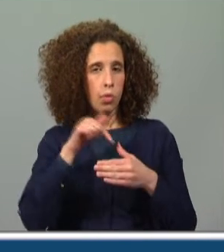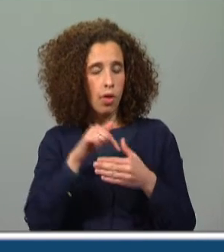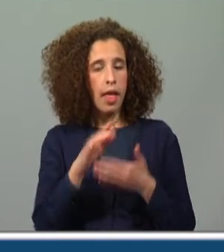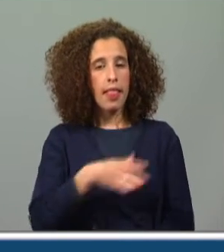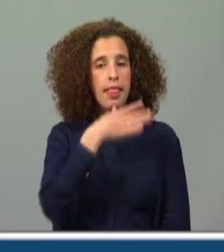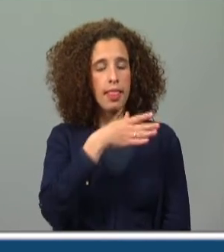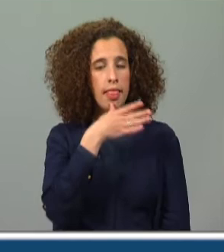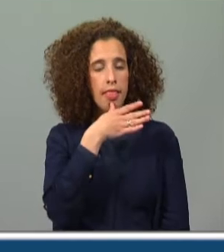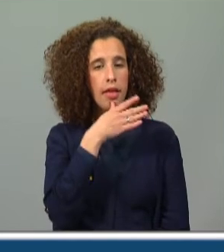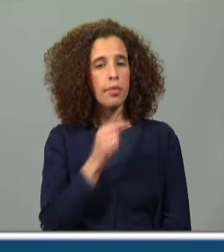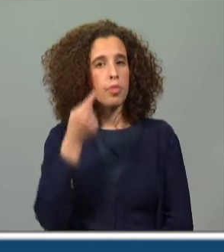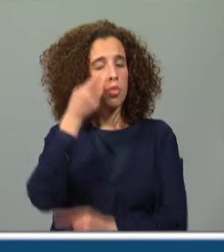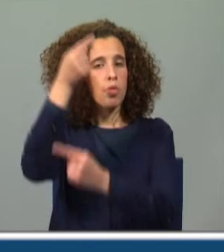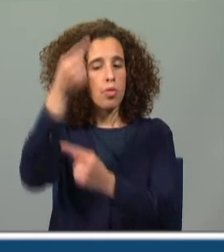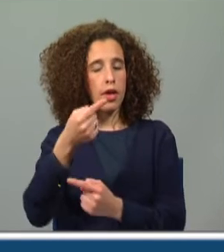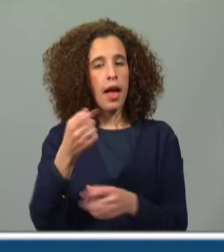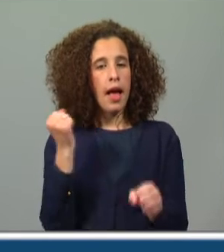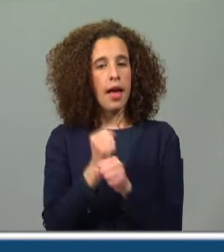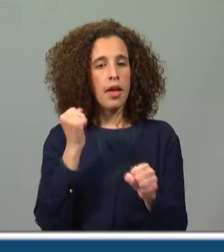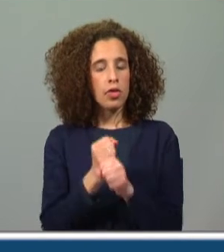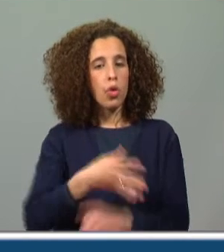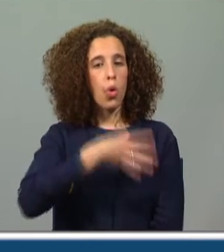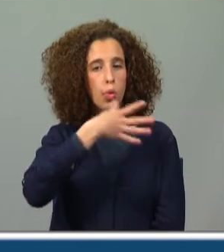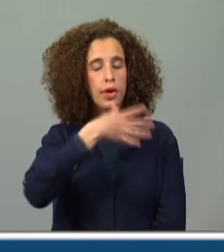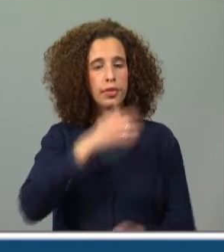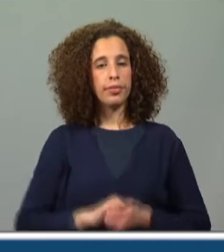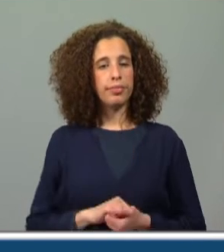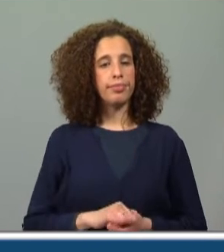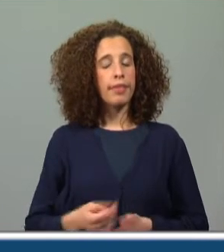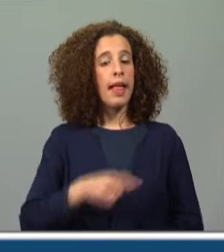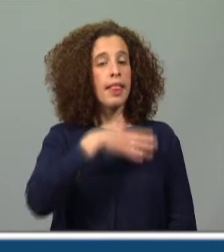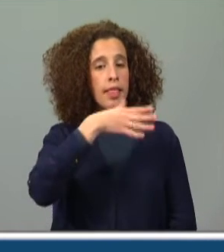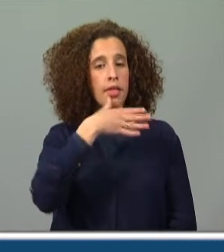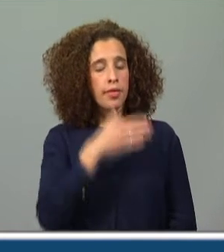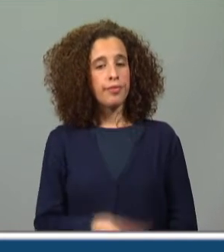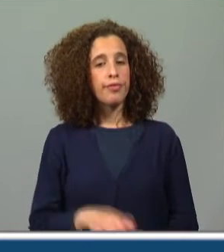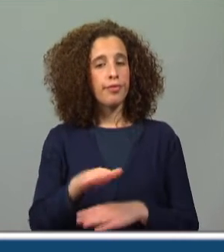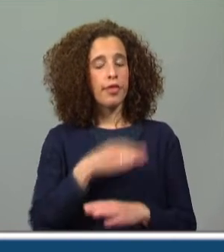está a partilhar a ação com o narrador a narrador interpela ou na Retalho no 正在與敘述者分享動作敘述者質問或在 Retalho 中